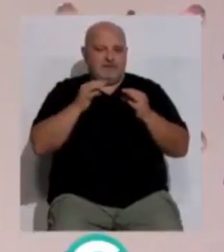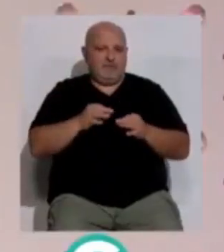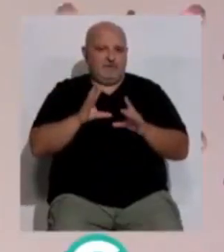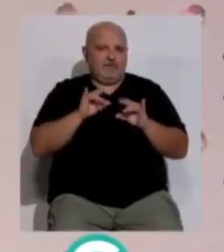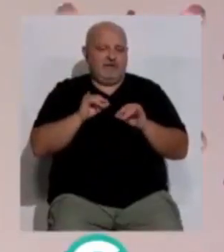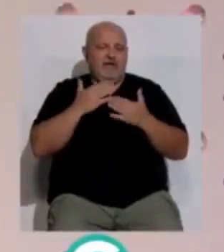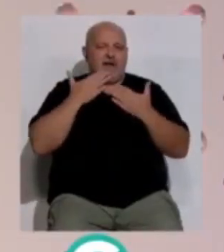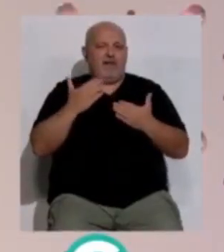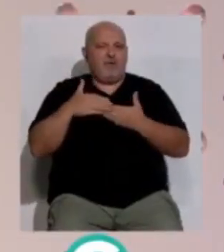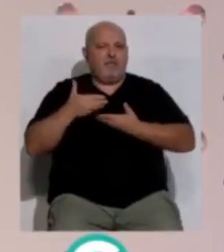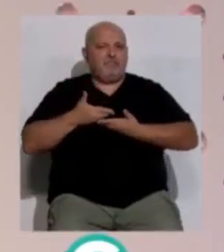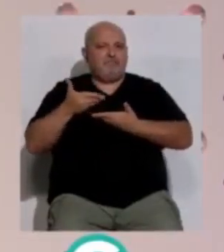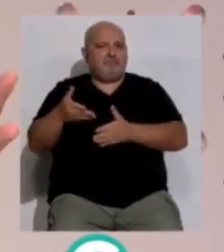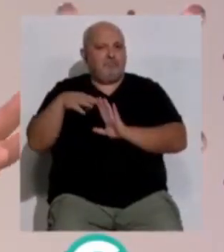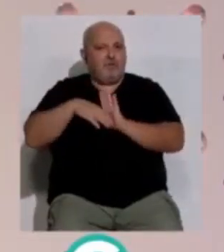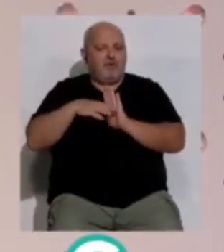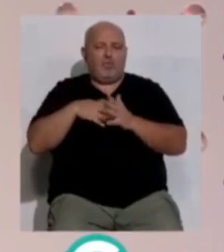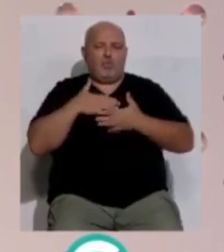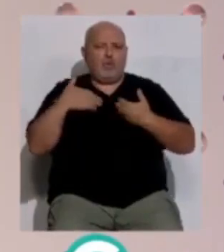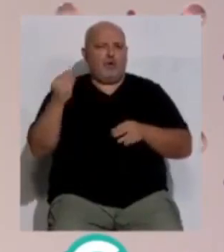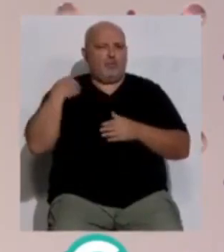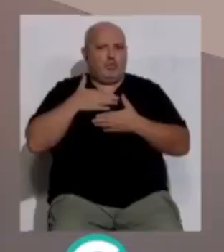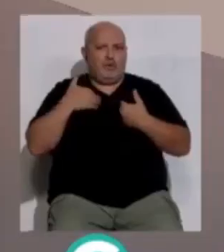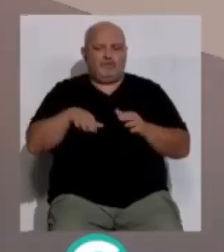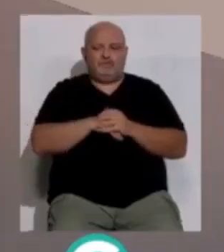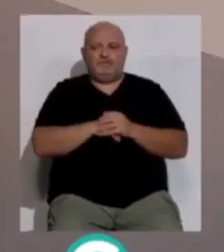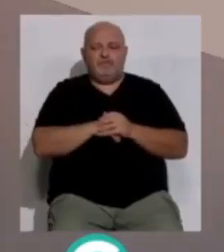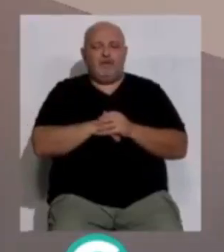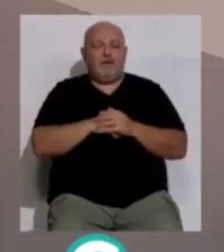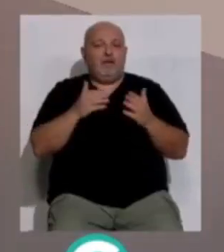será Muchas gracias por la invitación y cuando quieras a la orden nosotros Nos despedimos dos